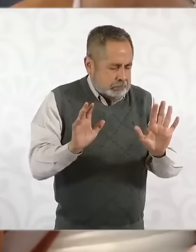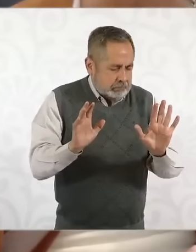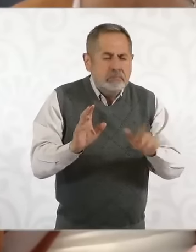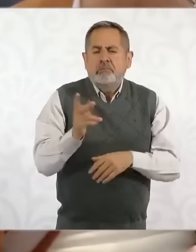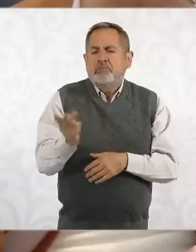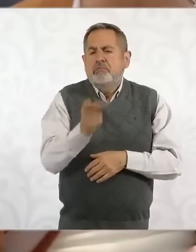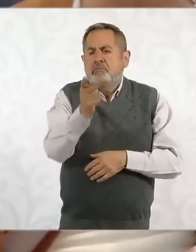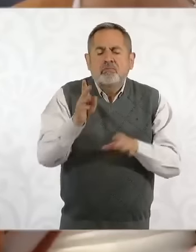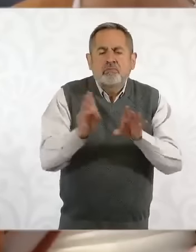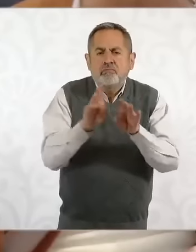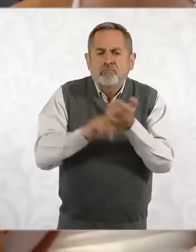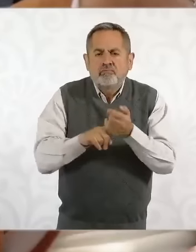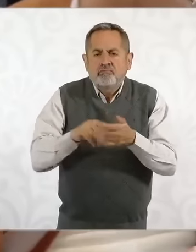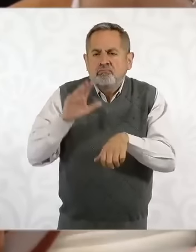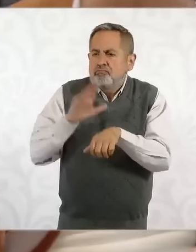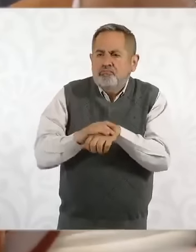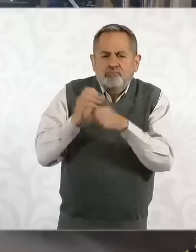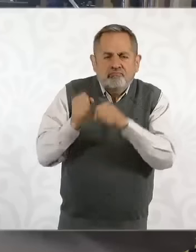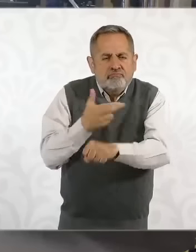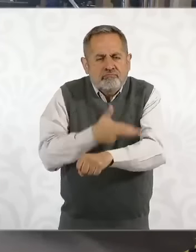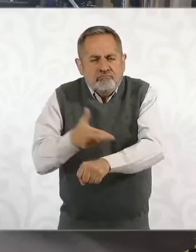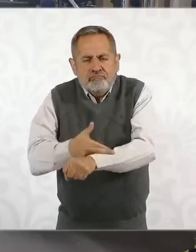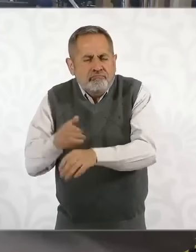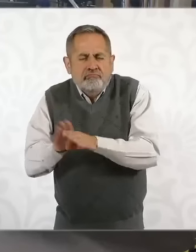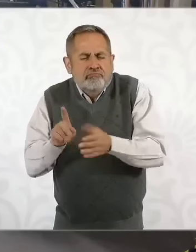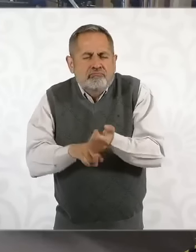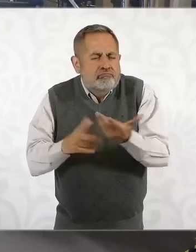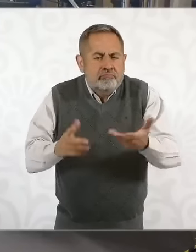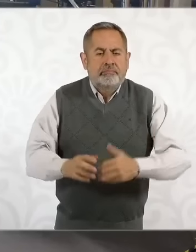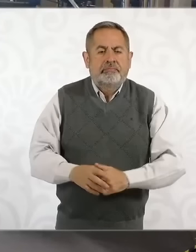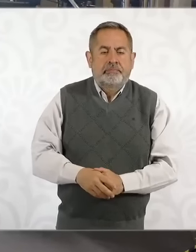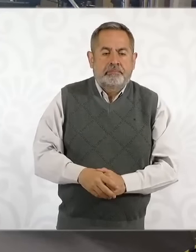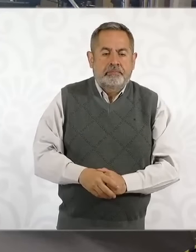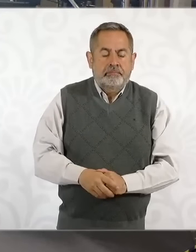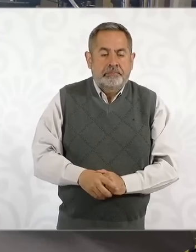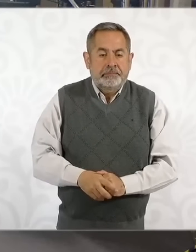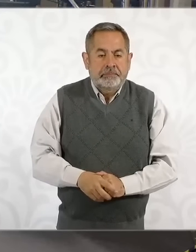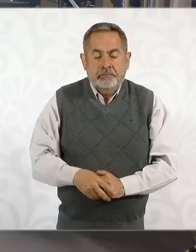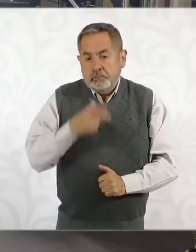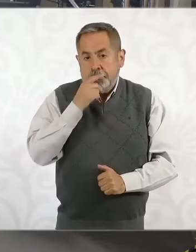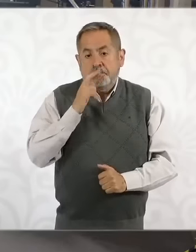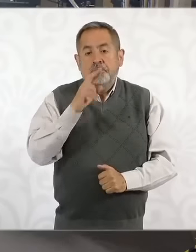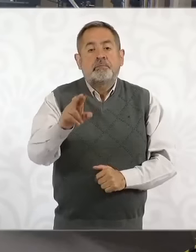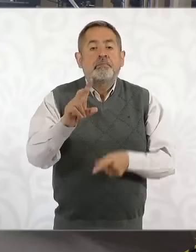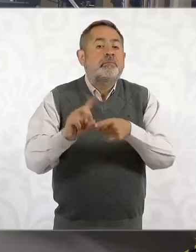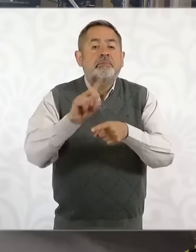los resultados que se dieron el día de hoy? Pues desde que estaba la presidenta en campaña de los